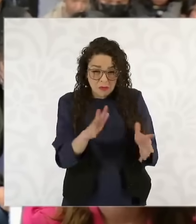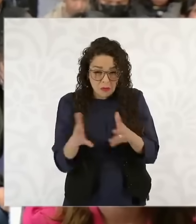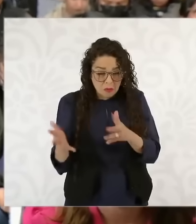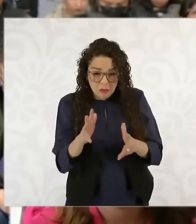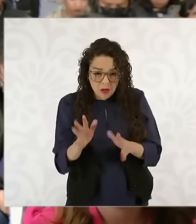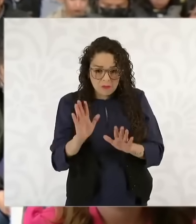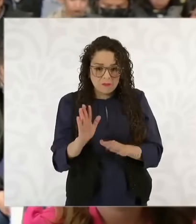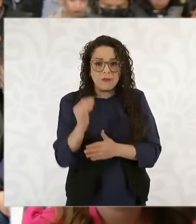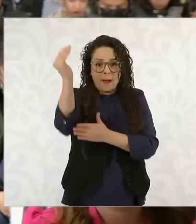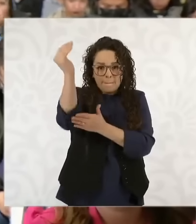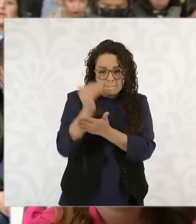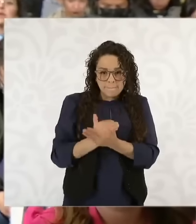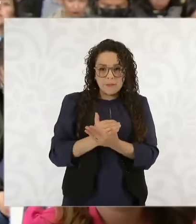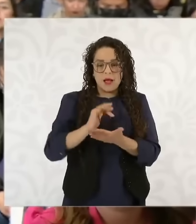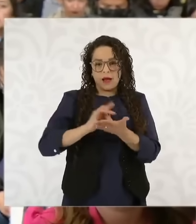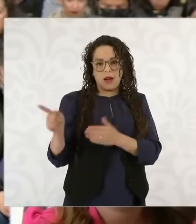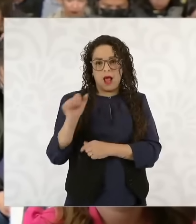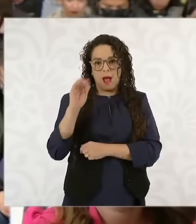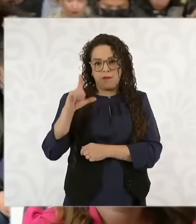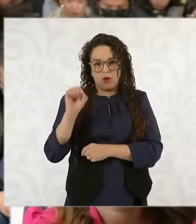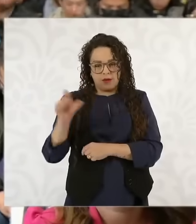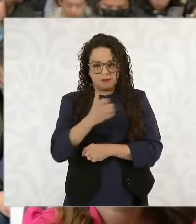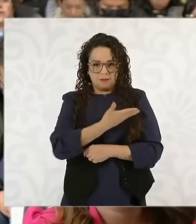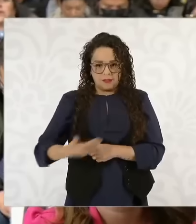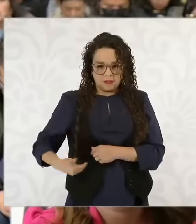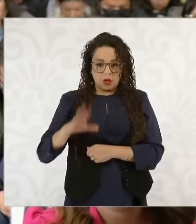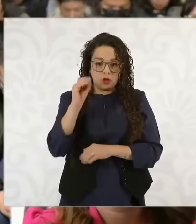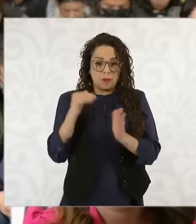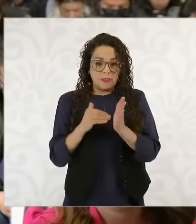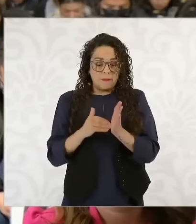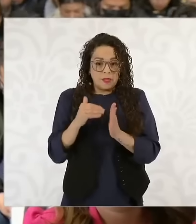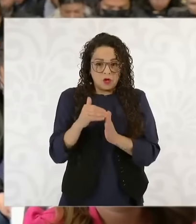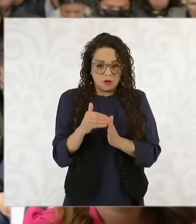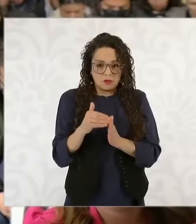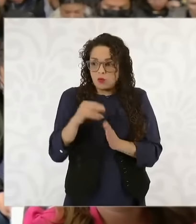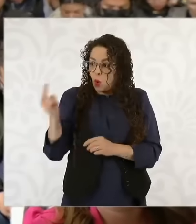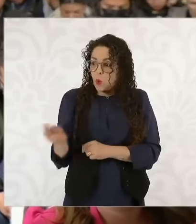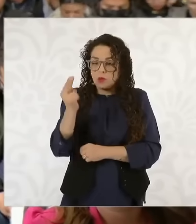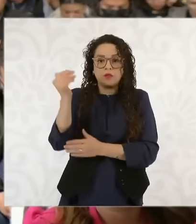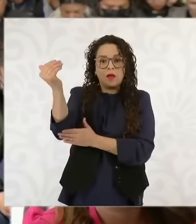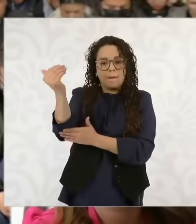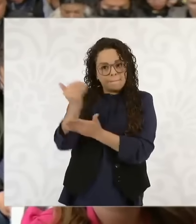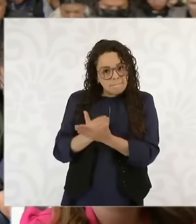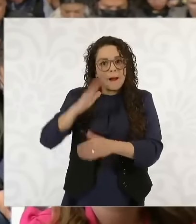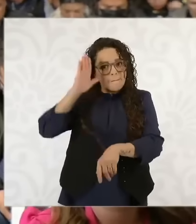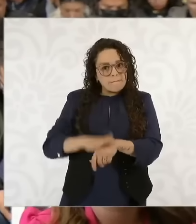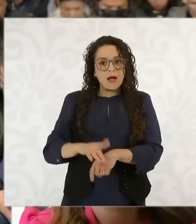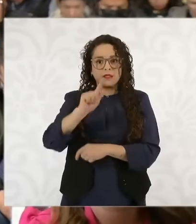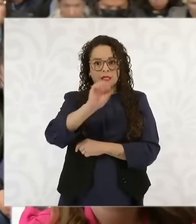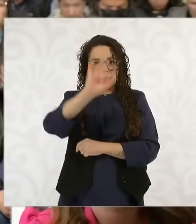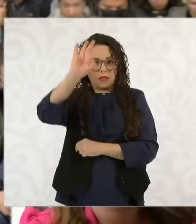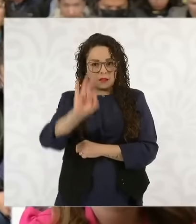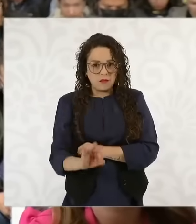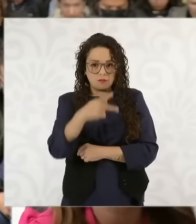baja 90,000 millones. Eh, usted tiende a bajarla a un 70% en lo que dure la administración pública,